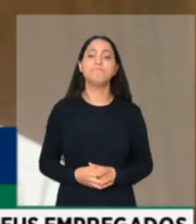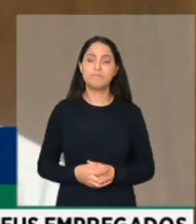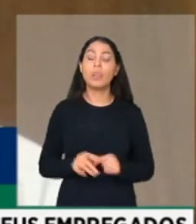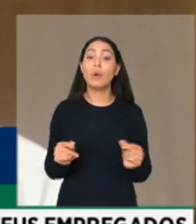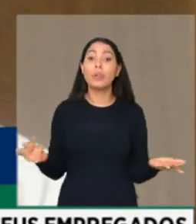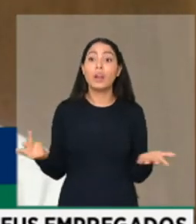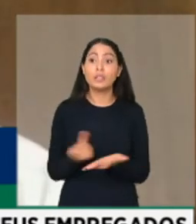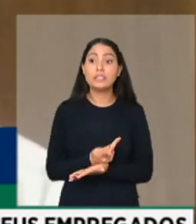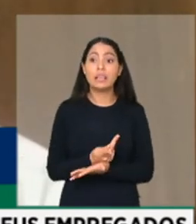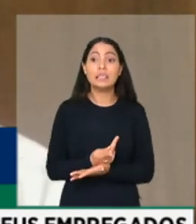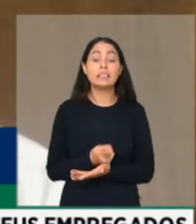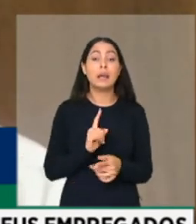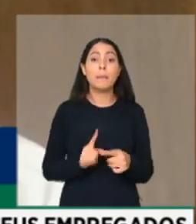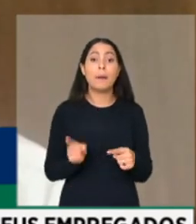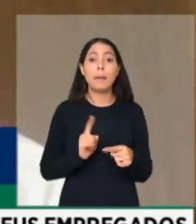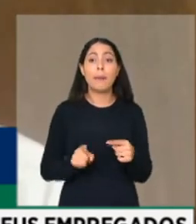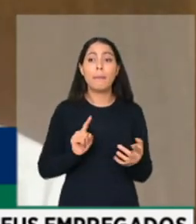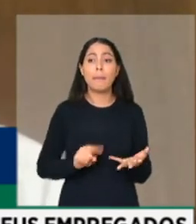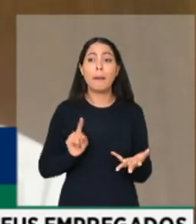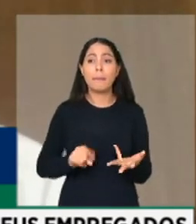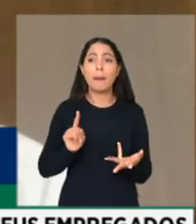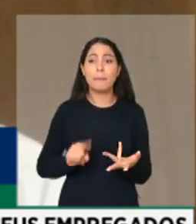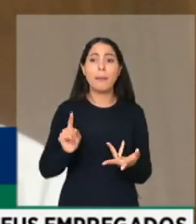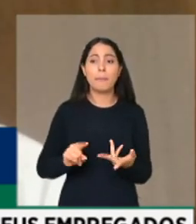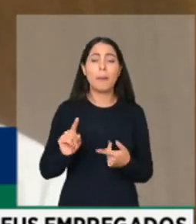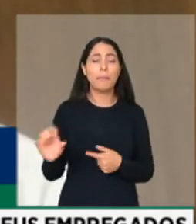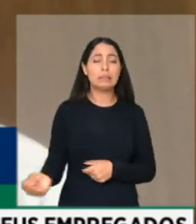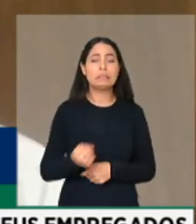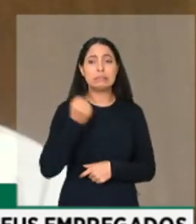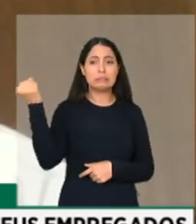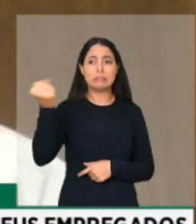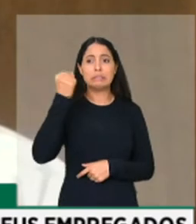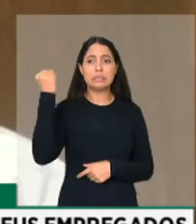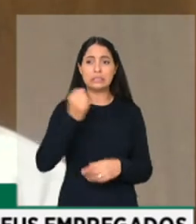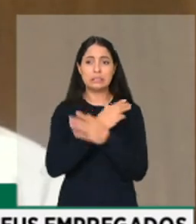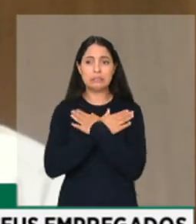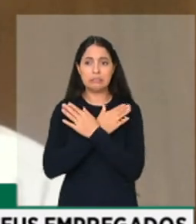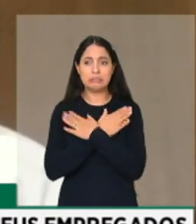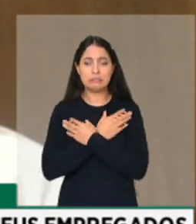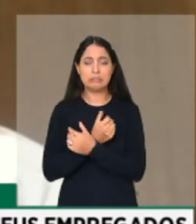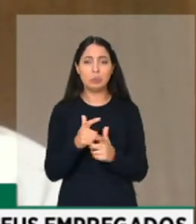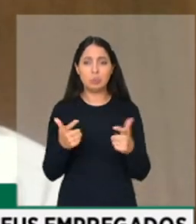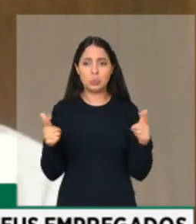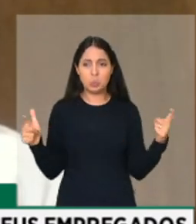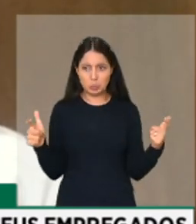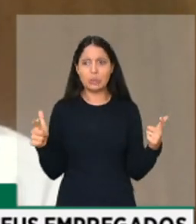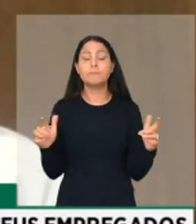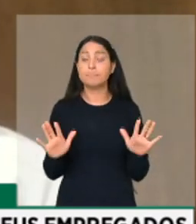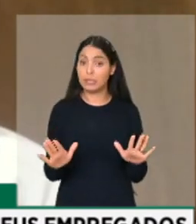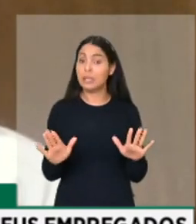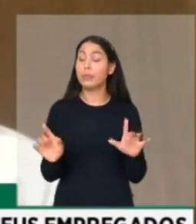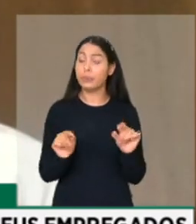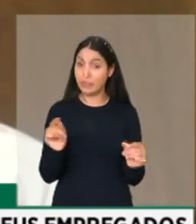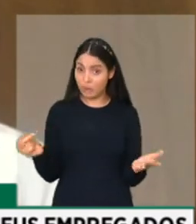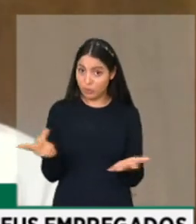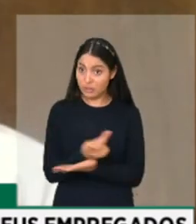QUE, POR SIA VEZ, FOMENTA CRISES E RELAÇÕES DE TRABALHO, AUMENTANDO OS ÍNDICES DE DESEMPREGO E PORTANTO IMPLICANDO EM INTENSIFICAÇÃO DE QUADROS DE